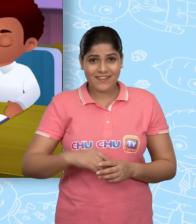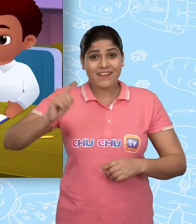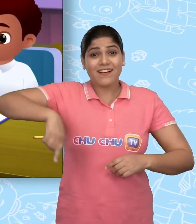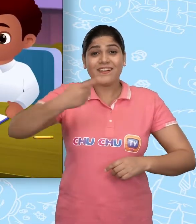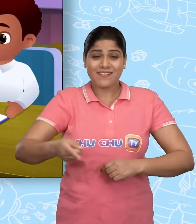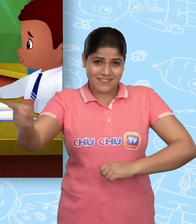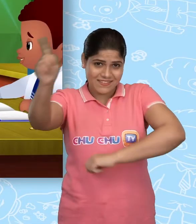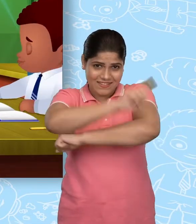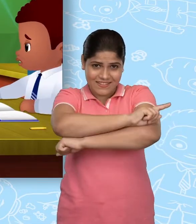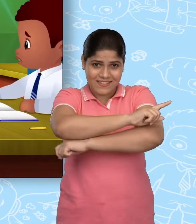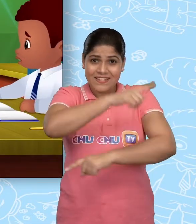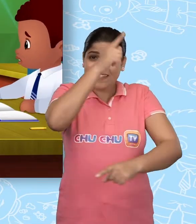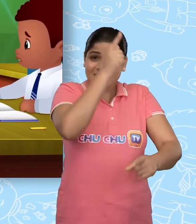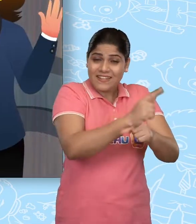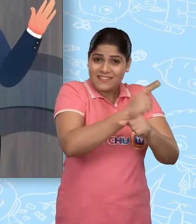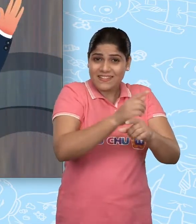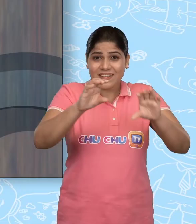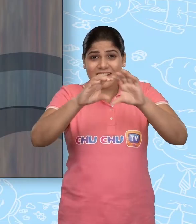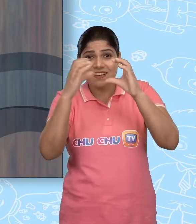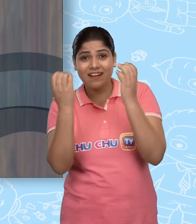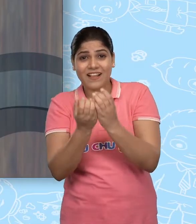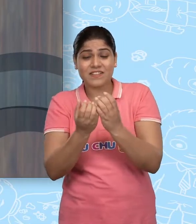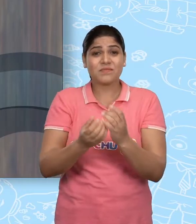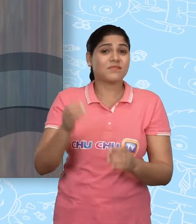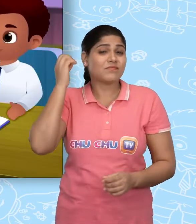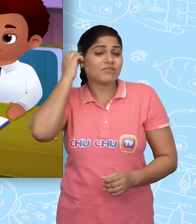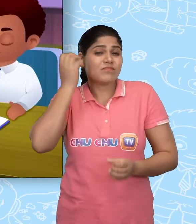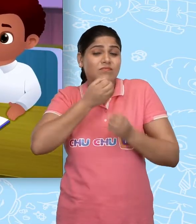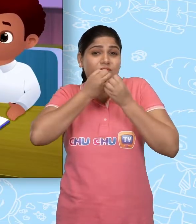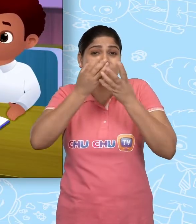अगले दिन, Miss Dorothy ने class में एक घोषणा की.